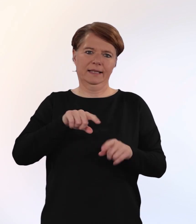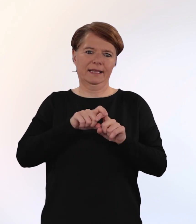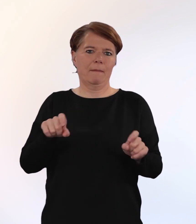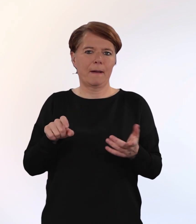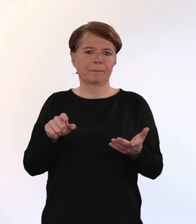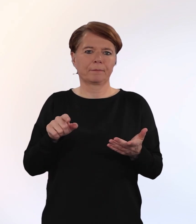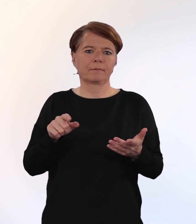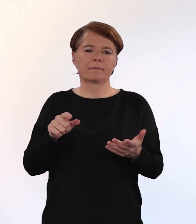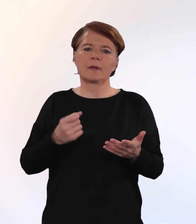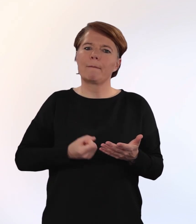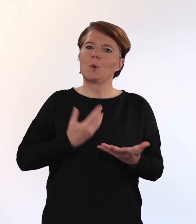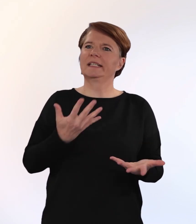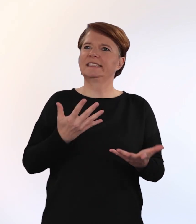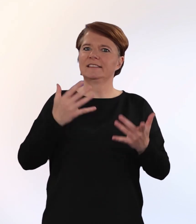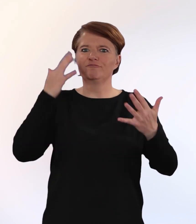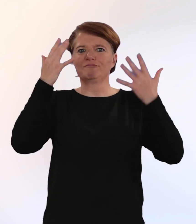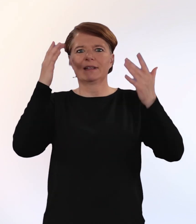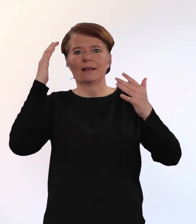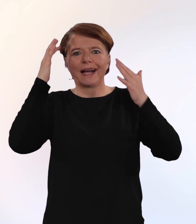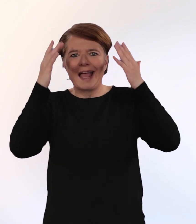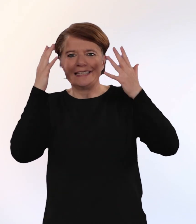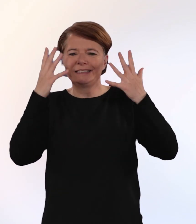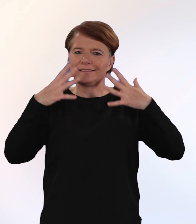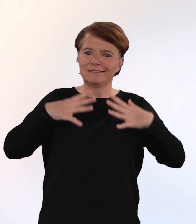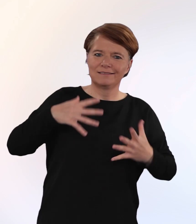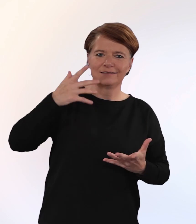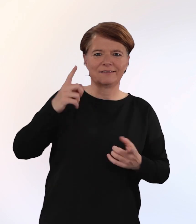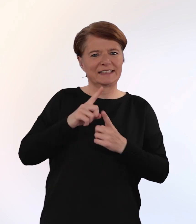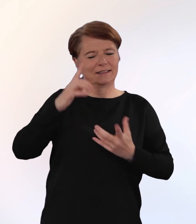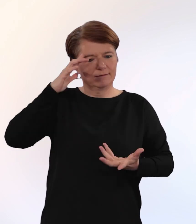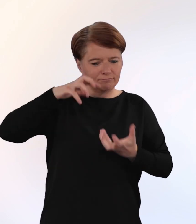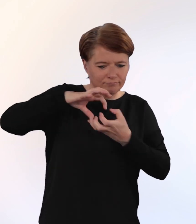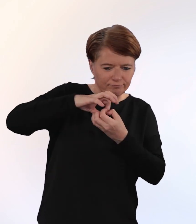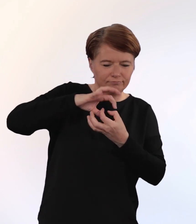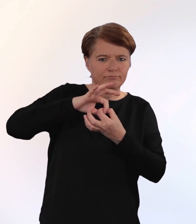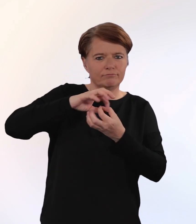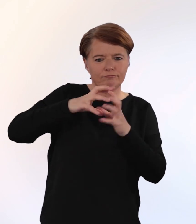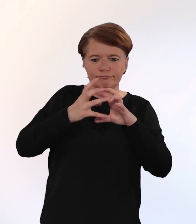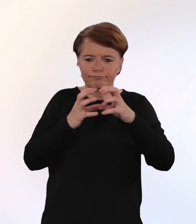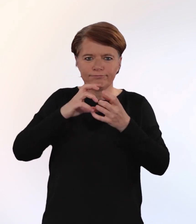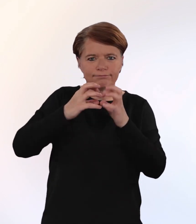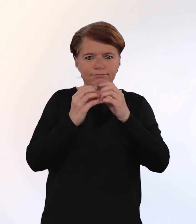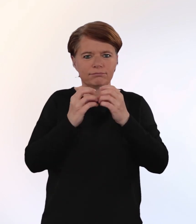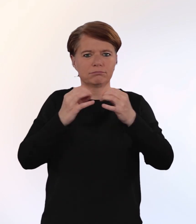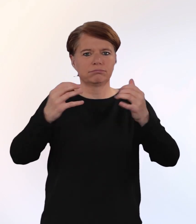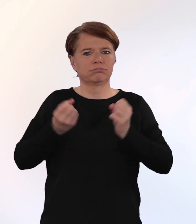Die Poesie zwischen Geist und Materie, wie ich es nenne, dieses Zusammenspiel.